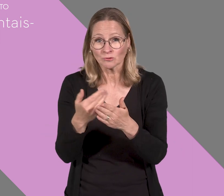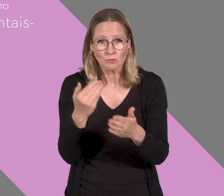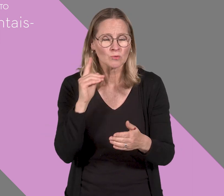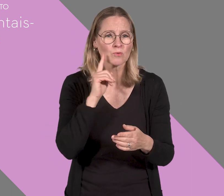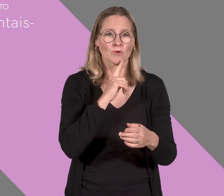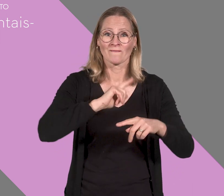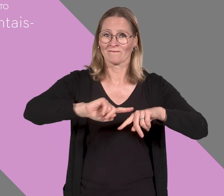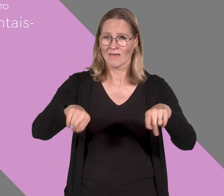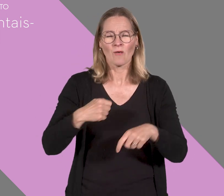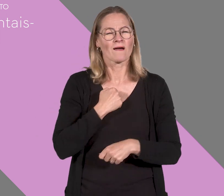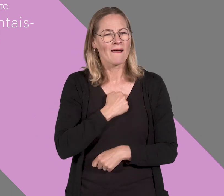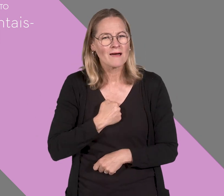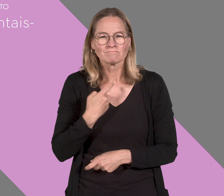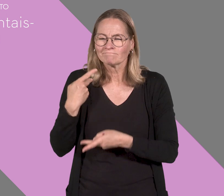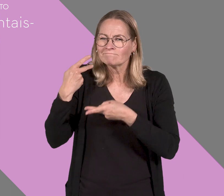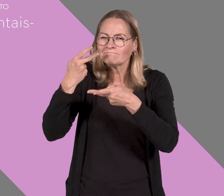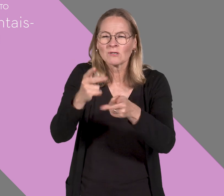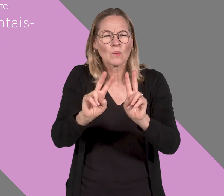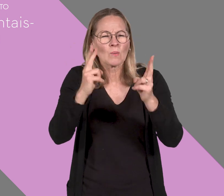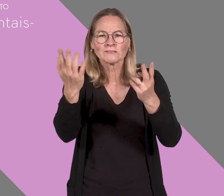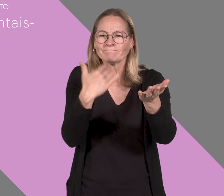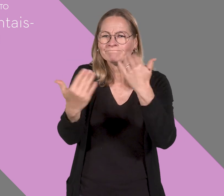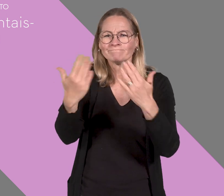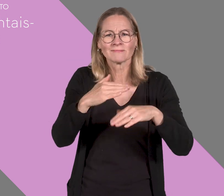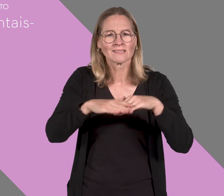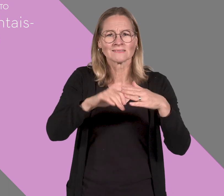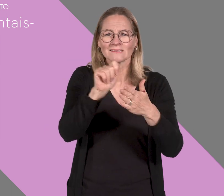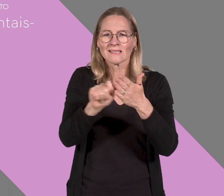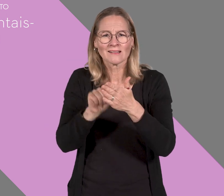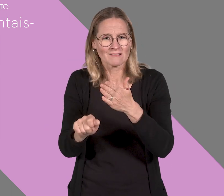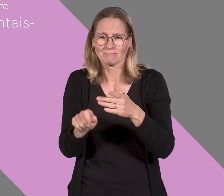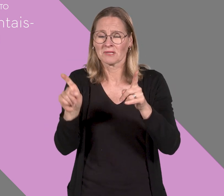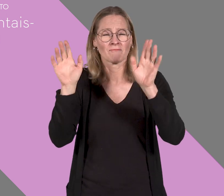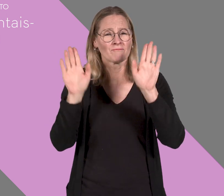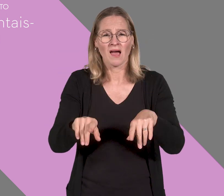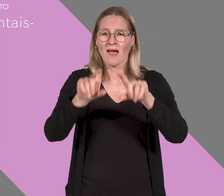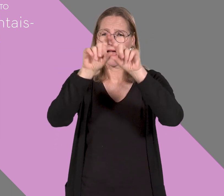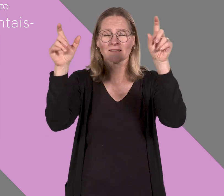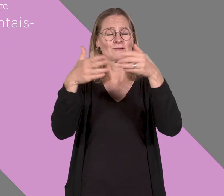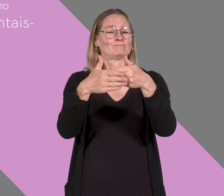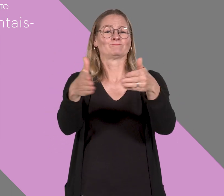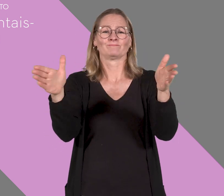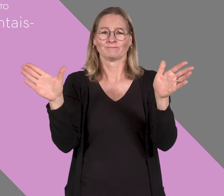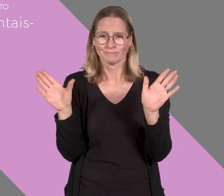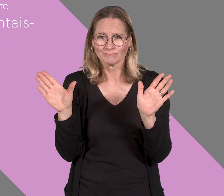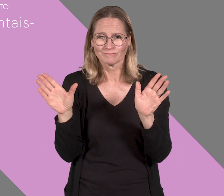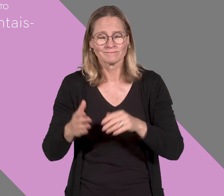sillä Kuurojen Video kaipaa jatkuvasti uusia käsikirjoituksia - melkein aiheesta kuin aiheesta.